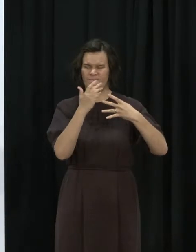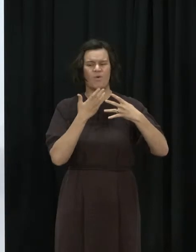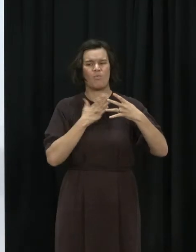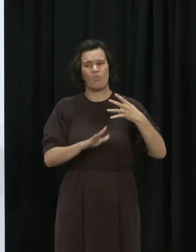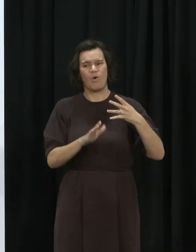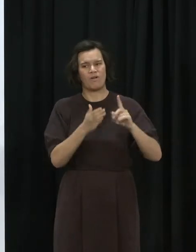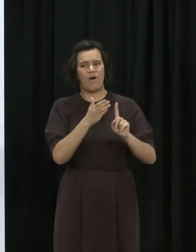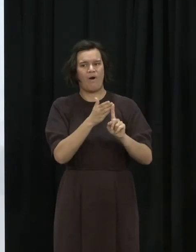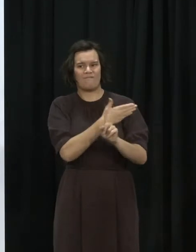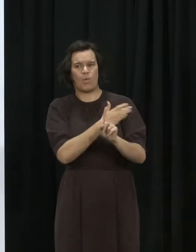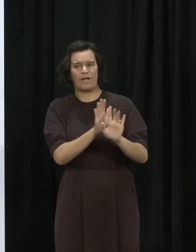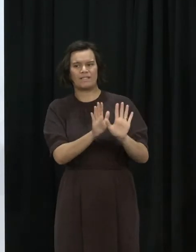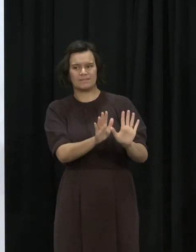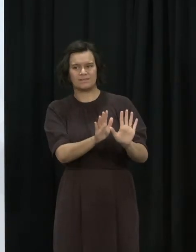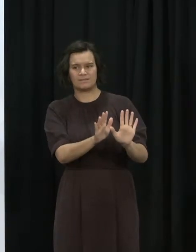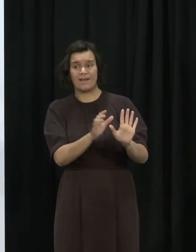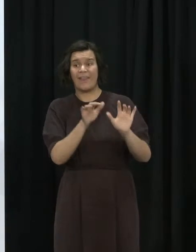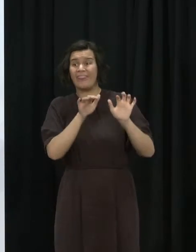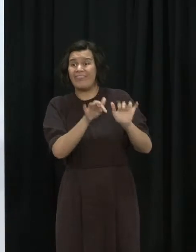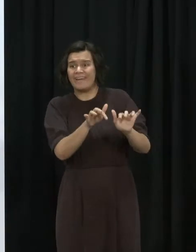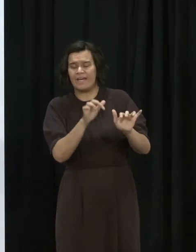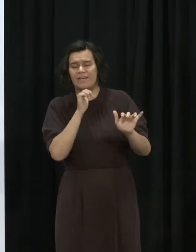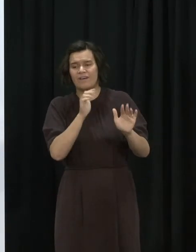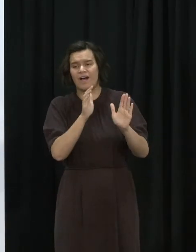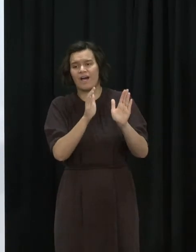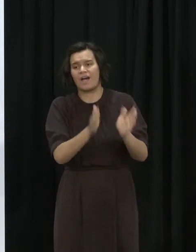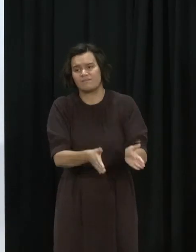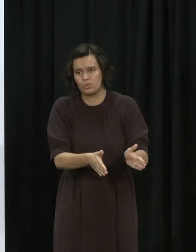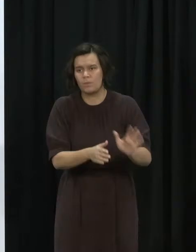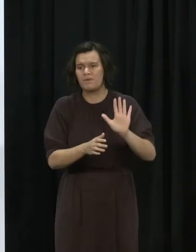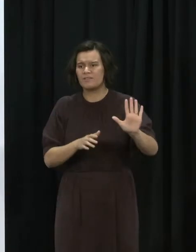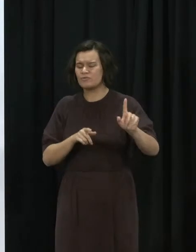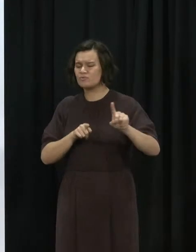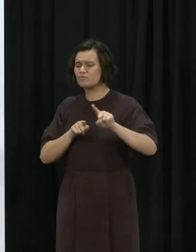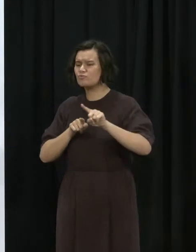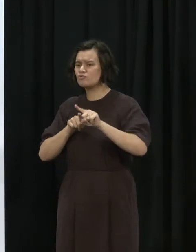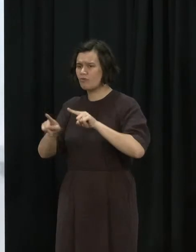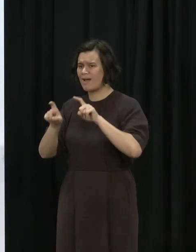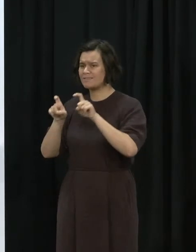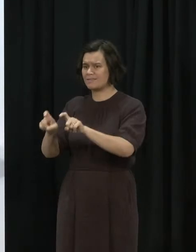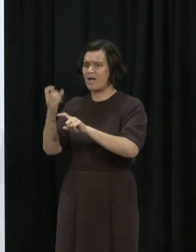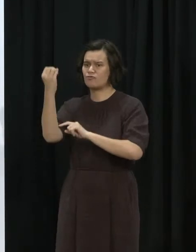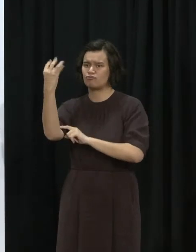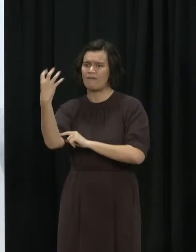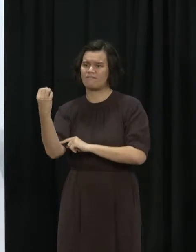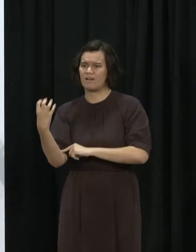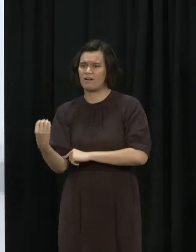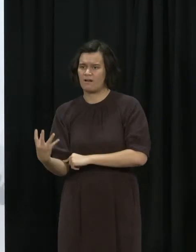ka taea tonu e koe te taapiri i nga paparanga whakamarumaru. He aha ta tatou e kore e tino hiahia ki te mahi mena ka whai